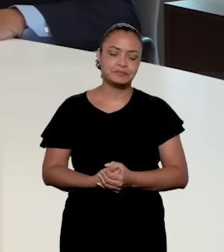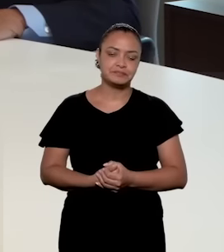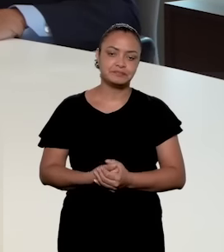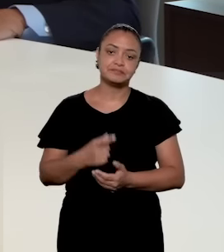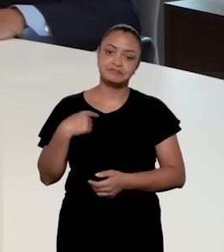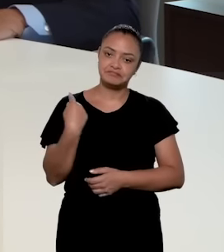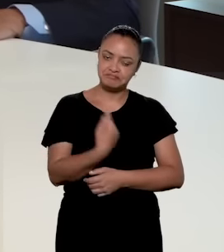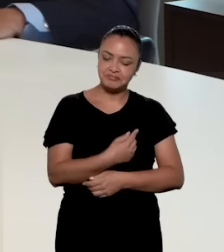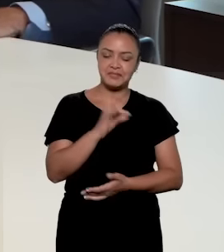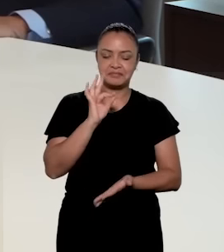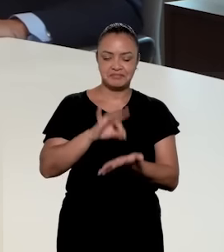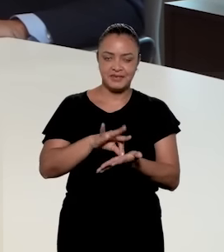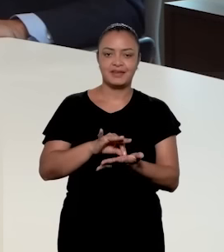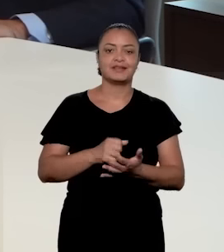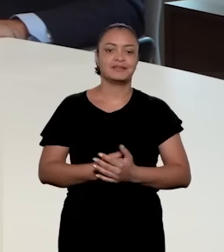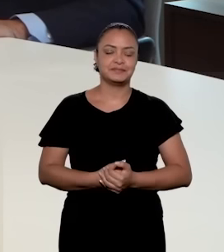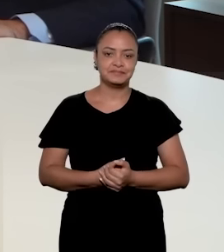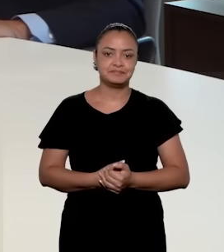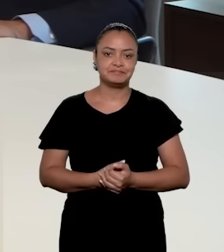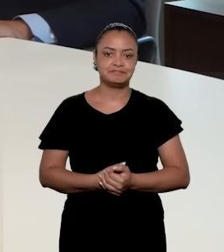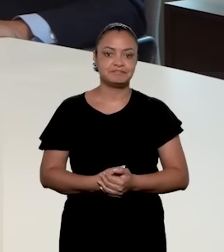Somos filhos do agro. É isso aí.